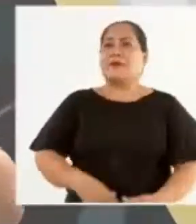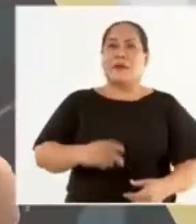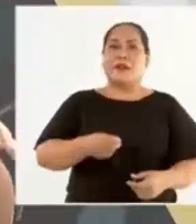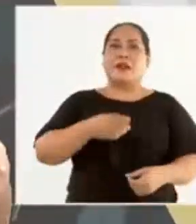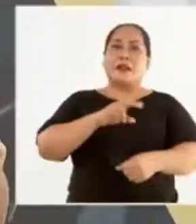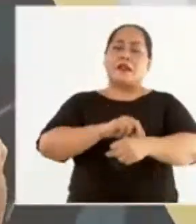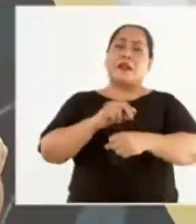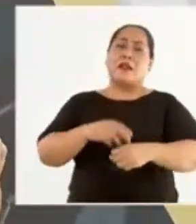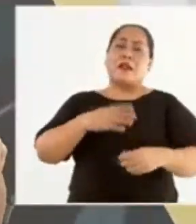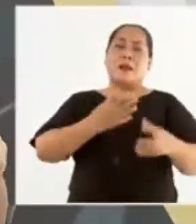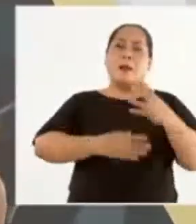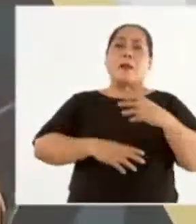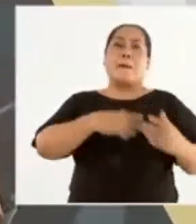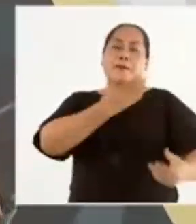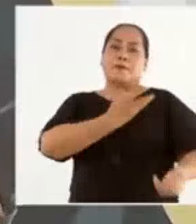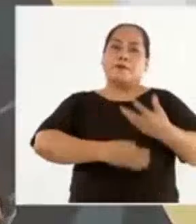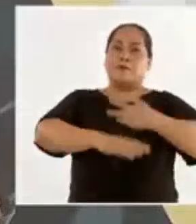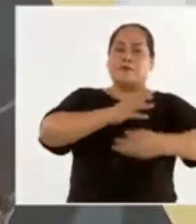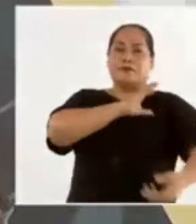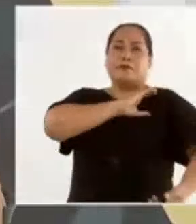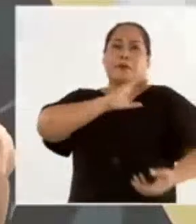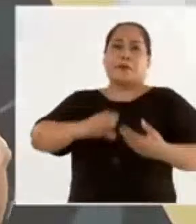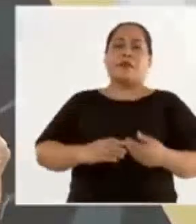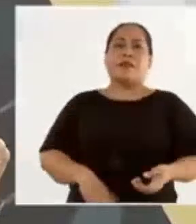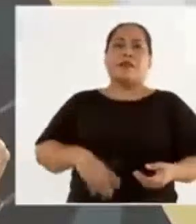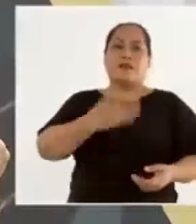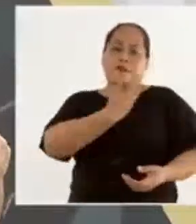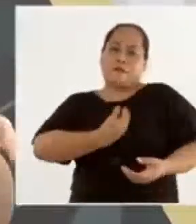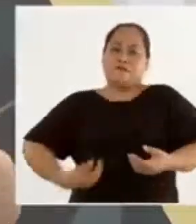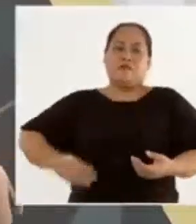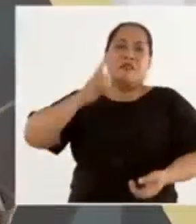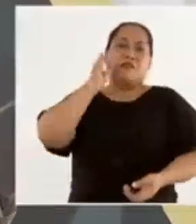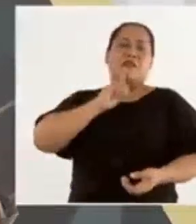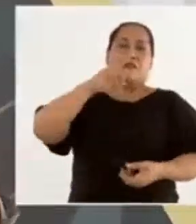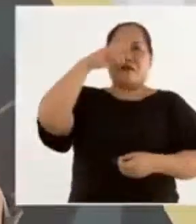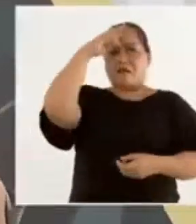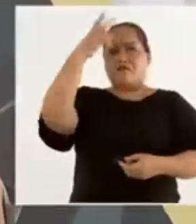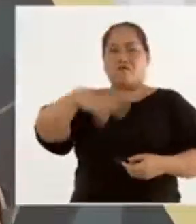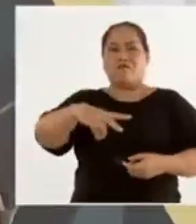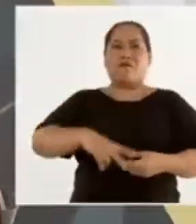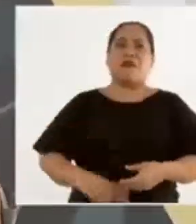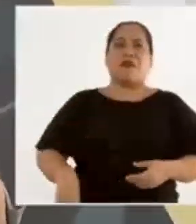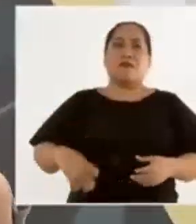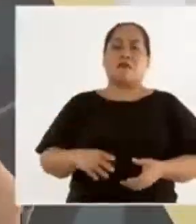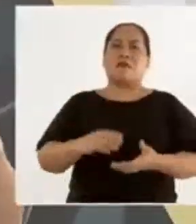presidenta de nuestro país. Muchas gracias, presidenta, por su convicción y por hacer de